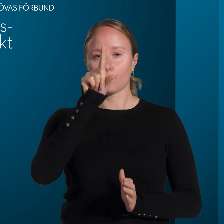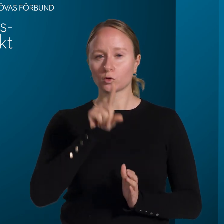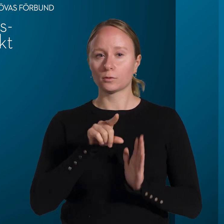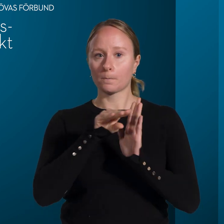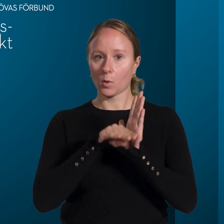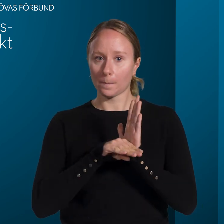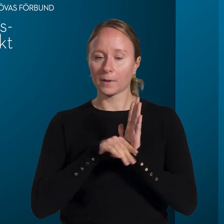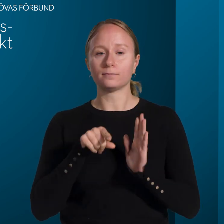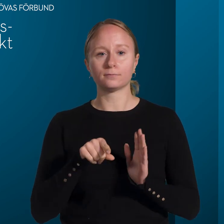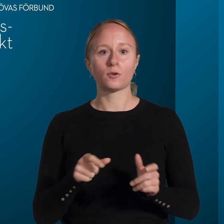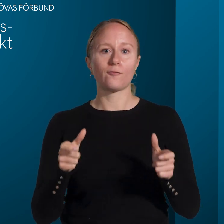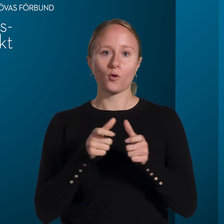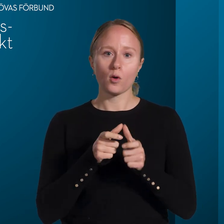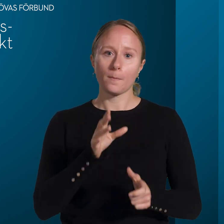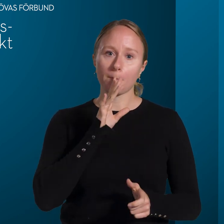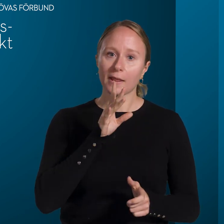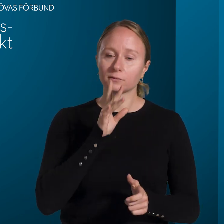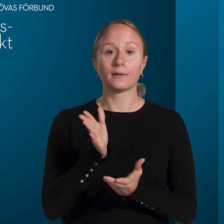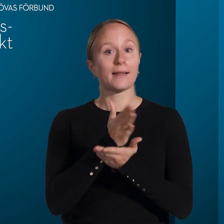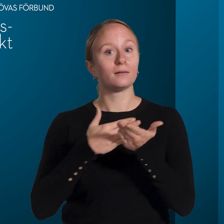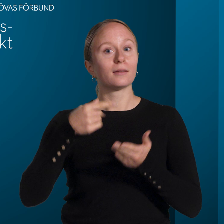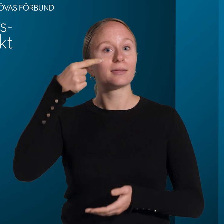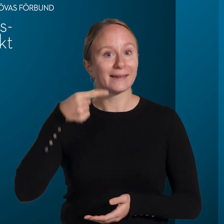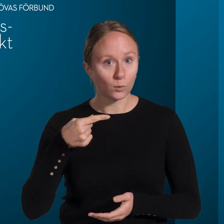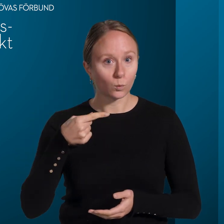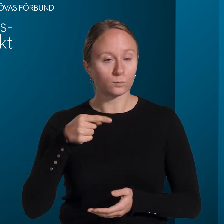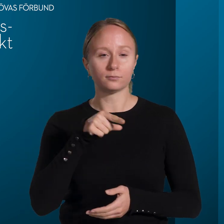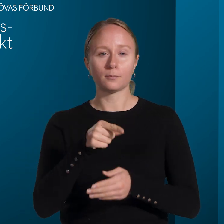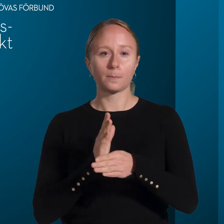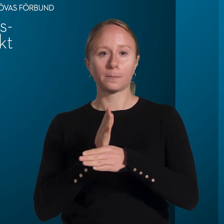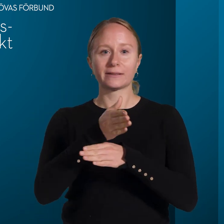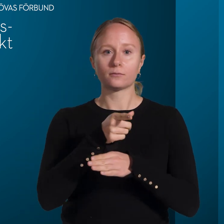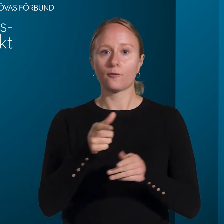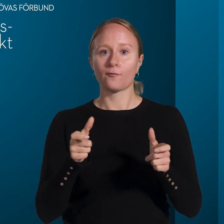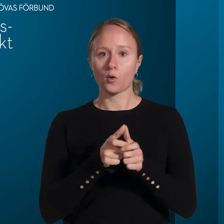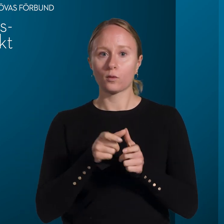I Föreningsberättelsernas tionde del besöktes föreningen -